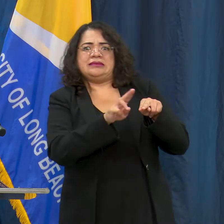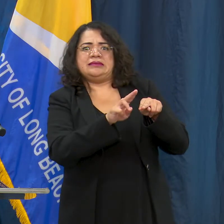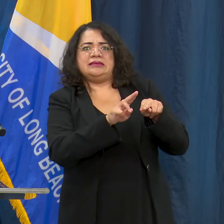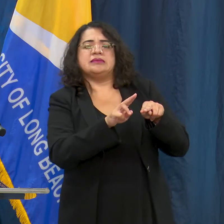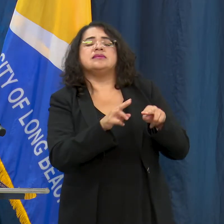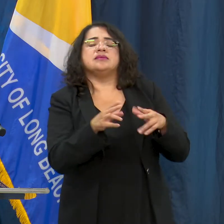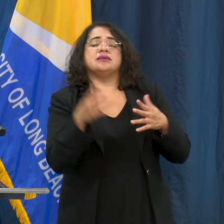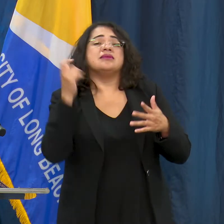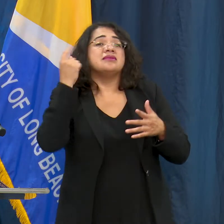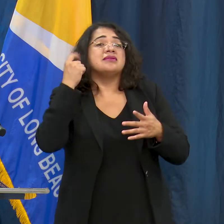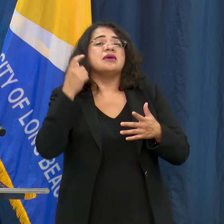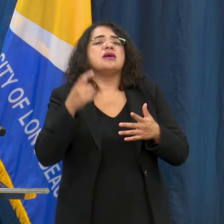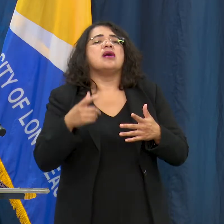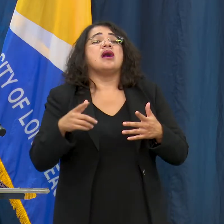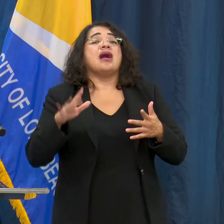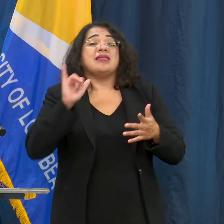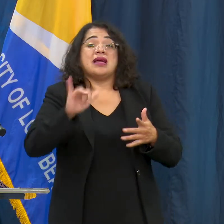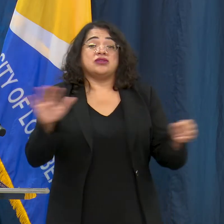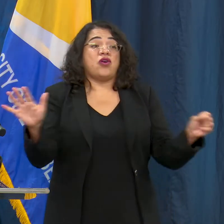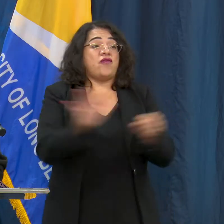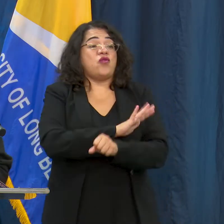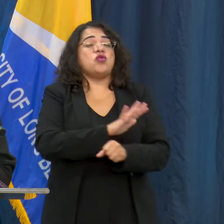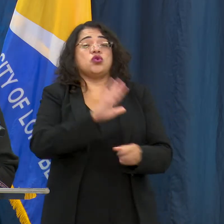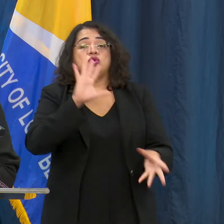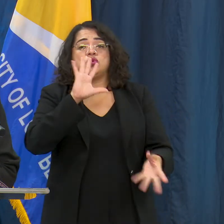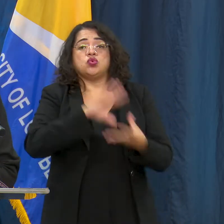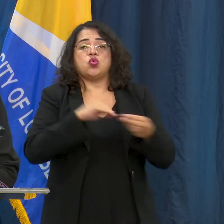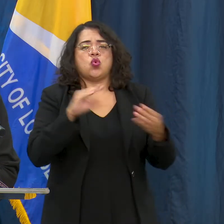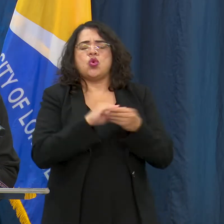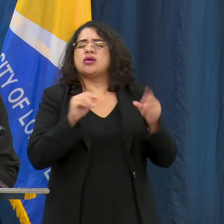toda la historia de lo que esta su CD end o con el coronavirus en esta ciudad